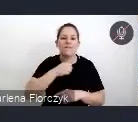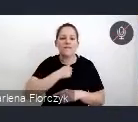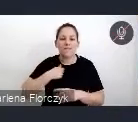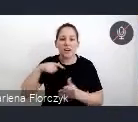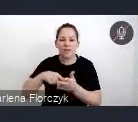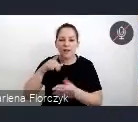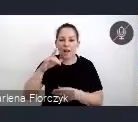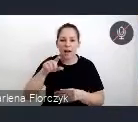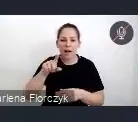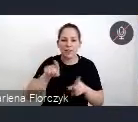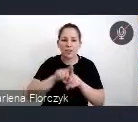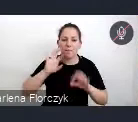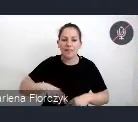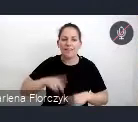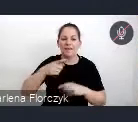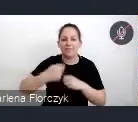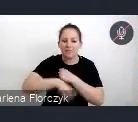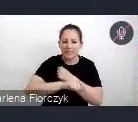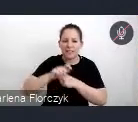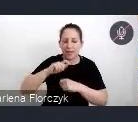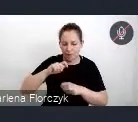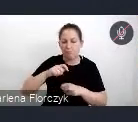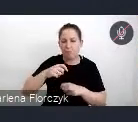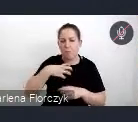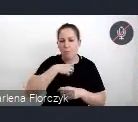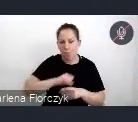pani Wiceburmistrz Dzierżoniowa, pani Dorota Pieszczuch